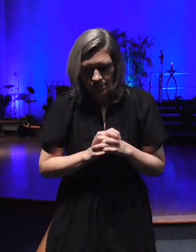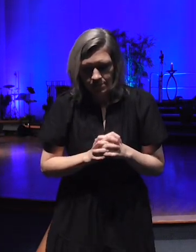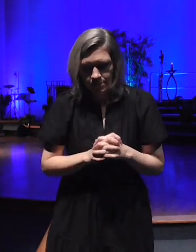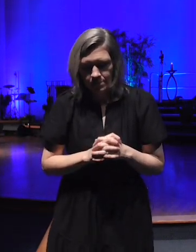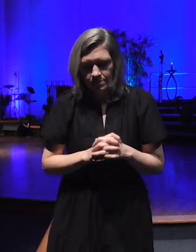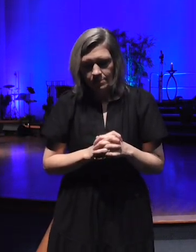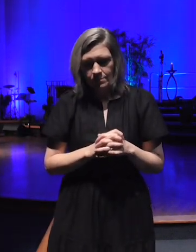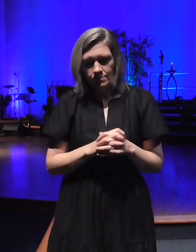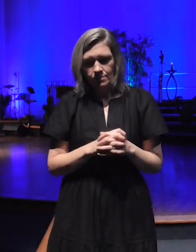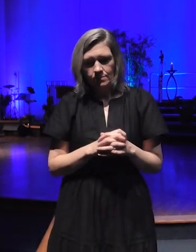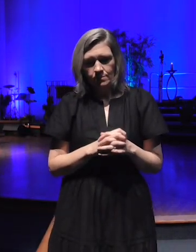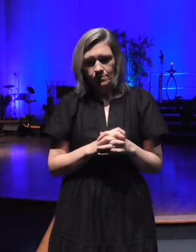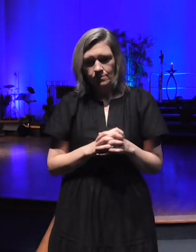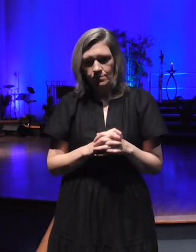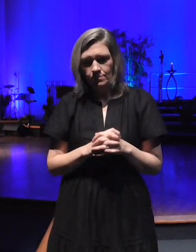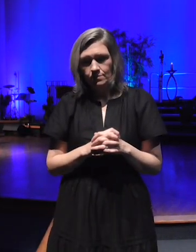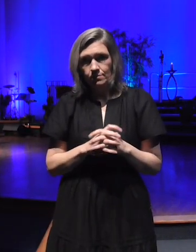[Música] es como un